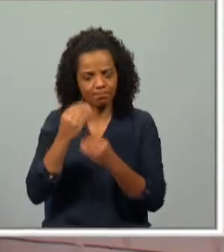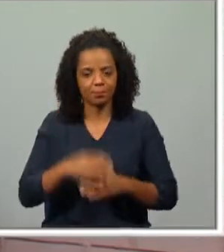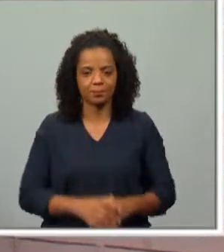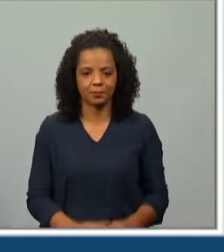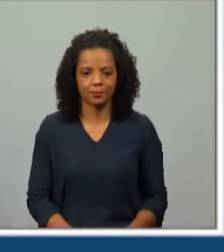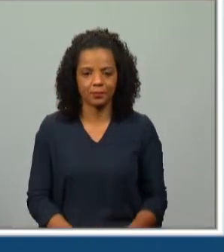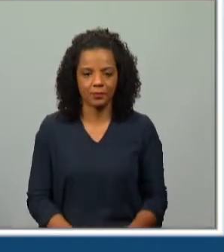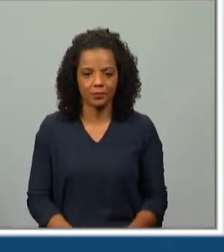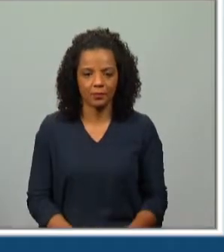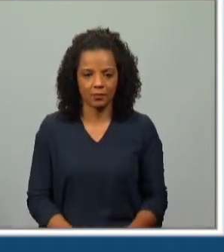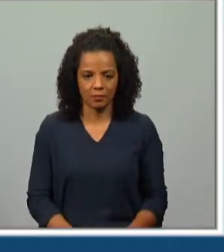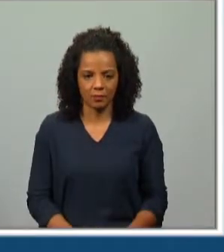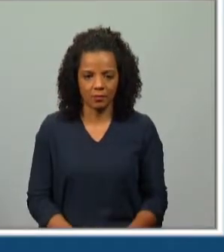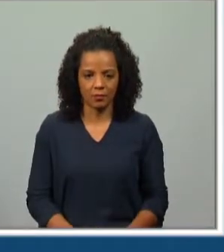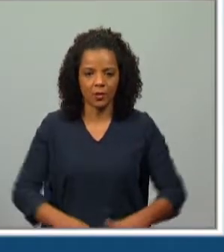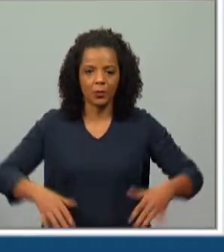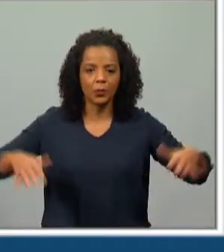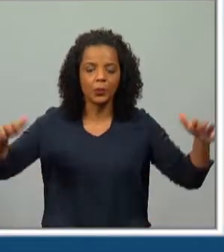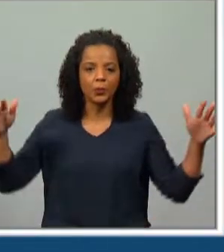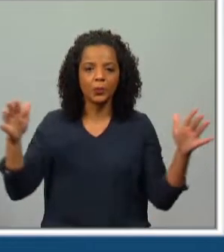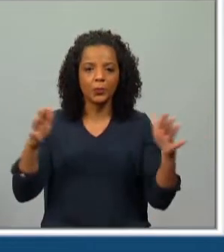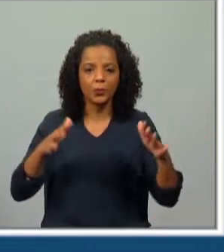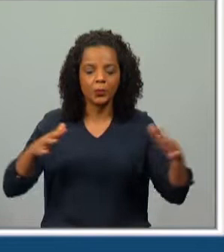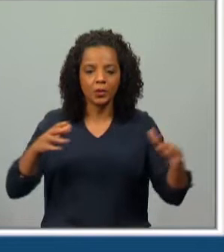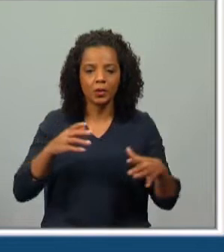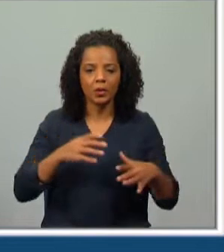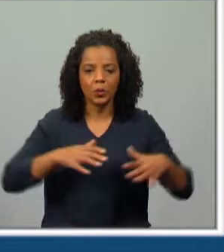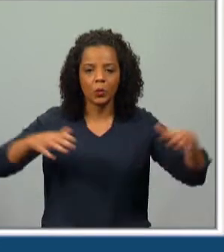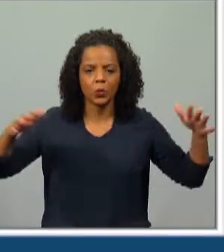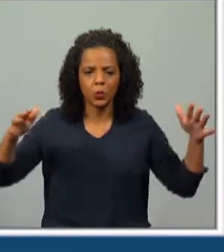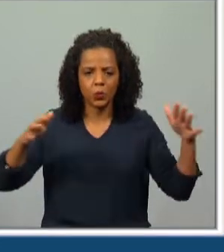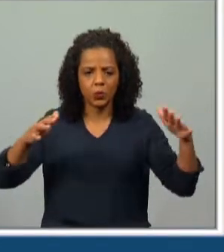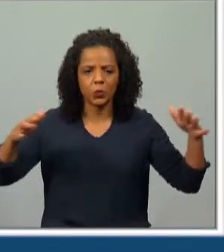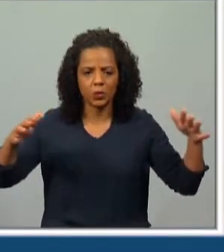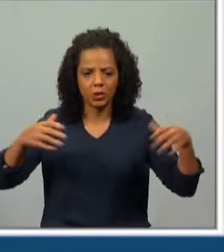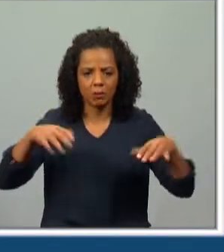quem dá Estendeu as asas para levantar voo mas as pessoas onda foi mais rápida 誰給張開他的翅膀舉起飛行但人波更快